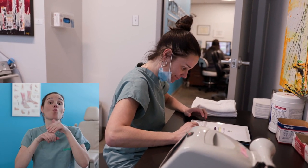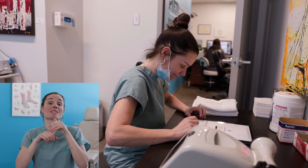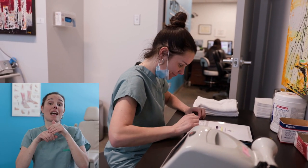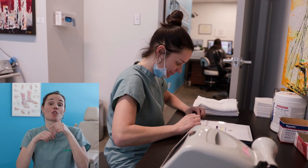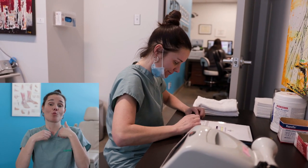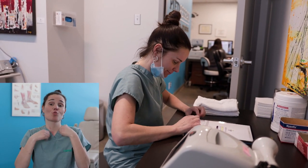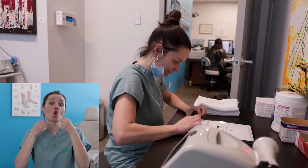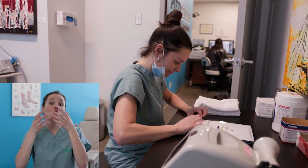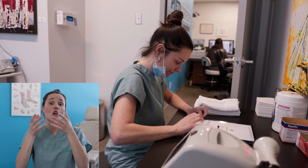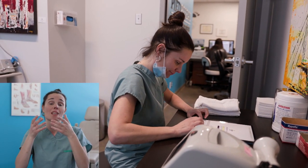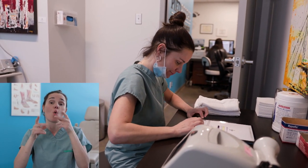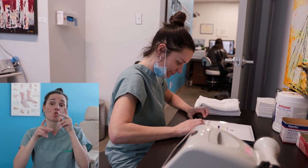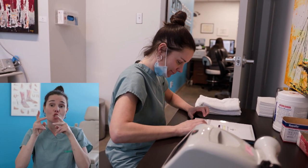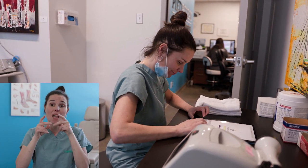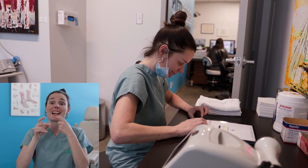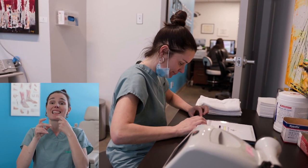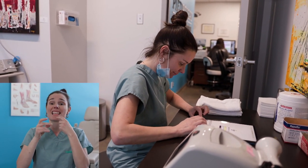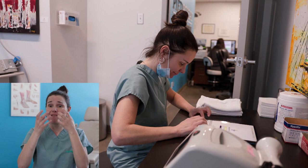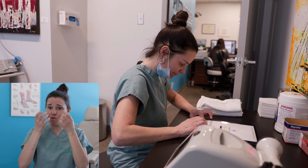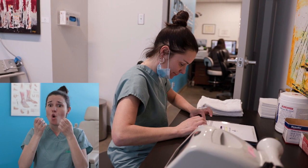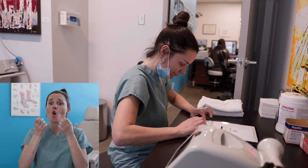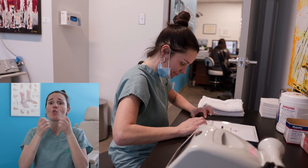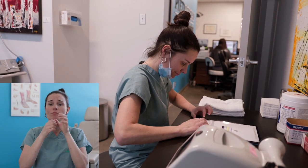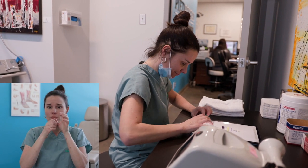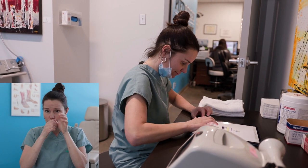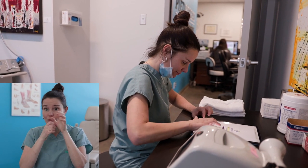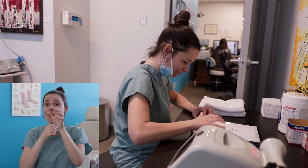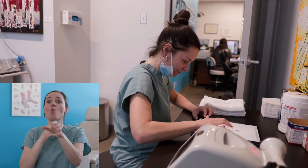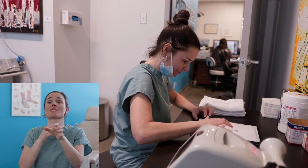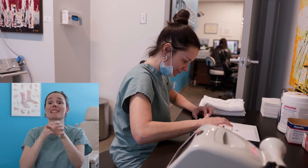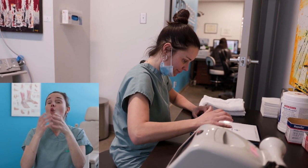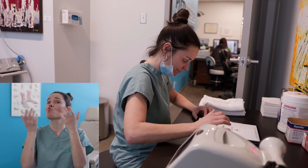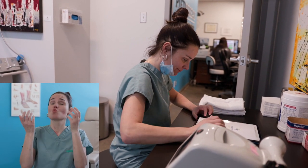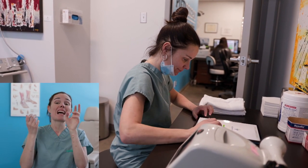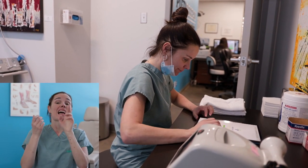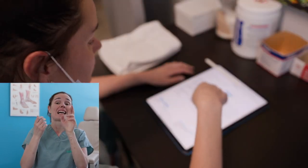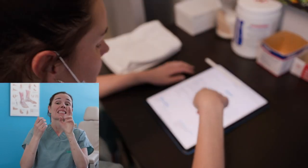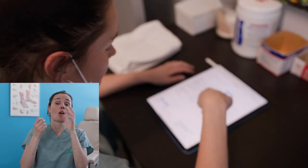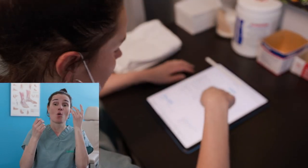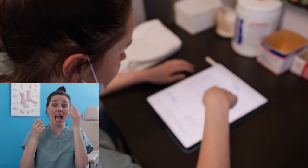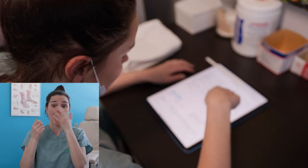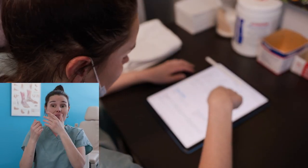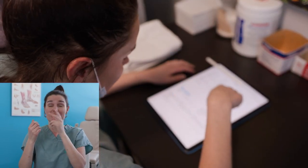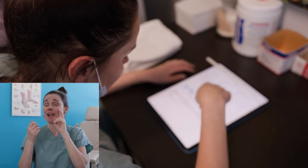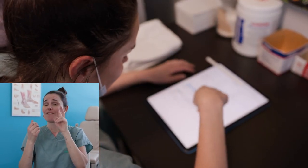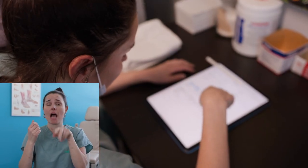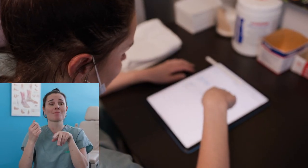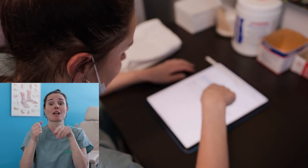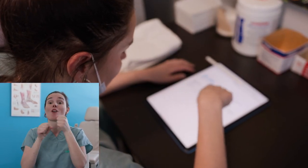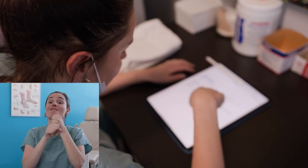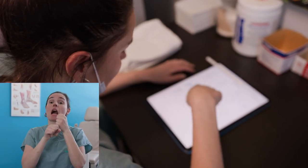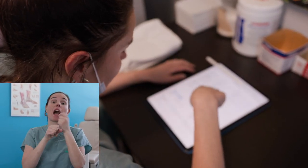Le meilleur conseil que je peux donner aux gens qui veulent foncer ou réaliser leurs rêves,